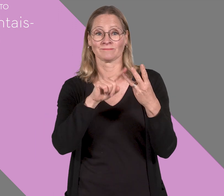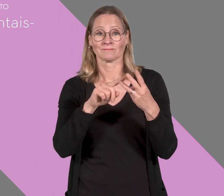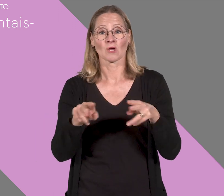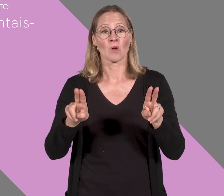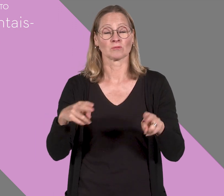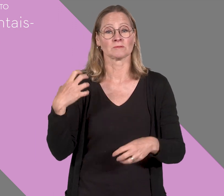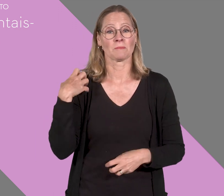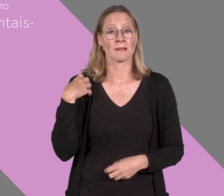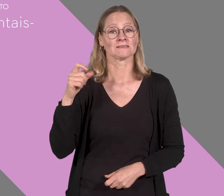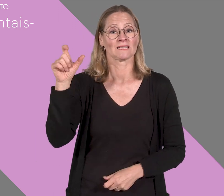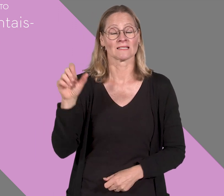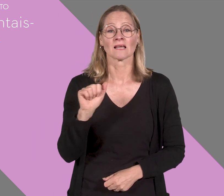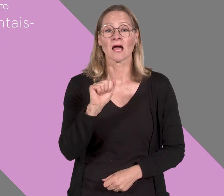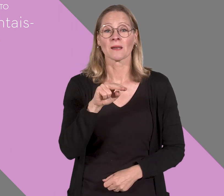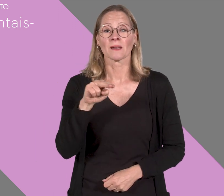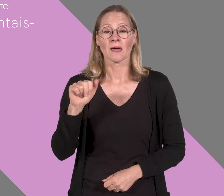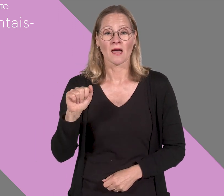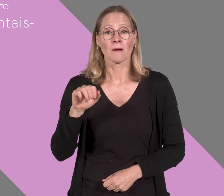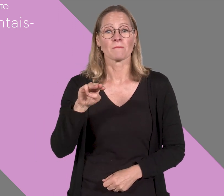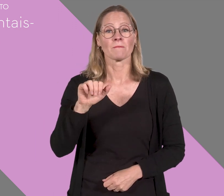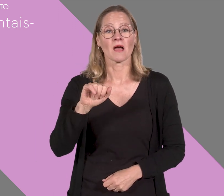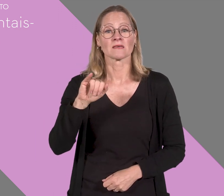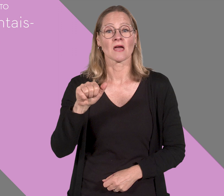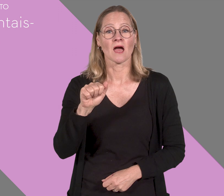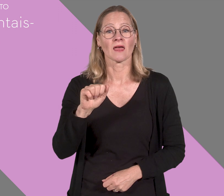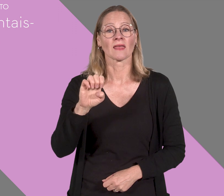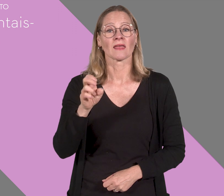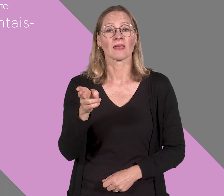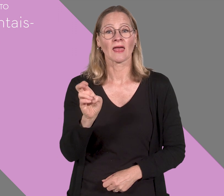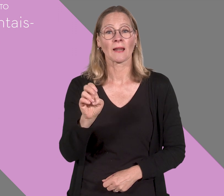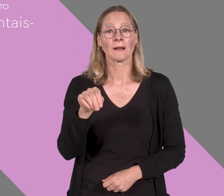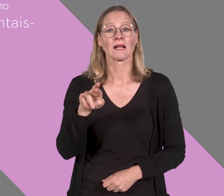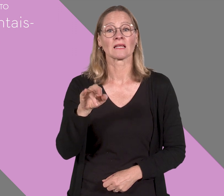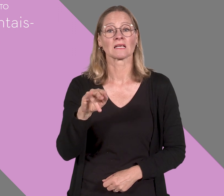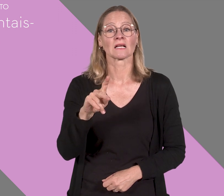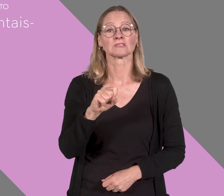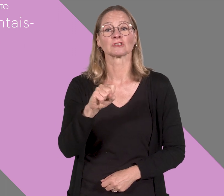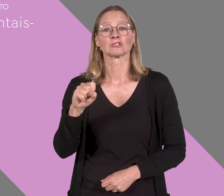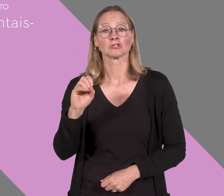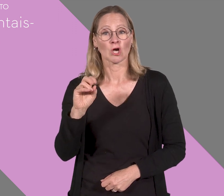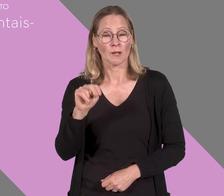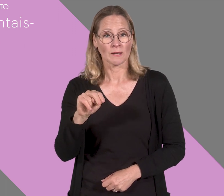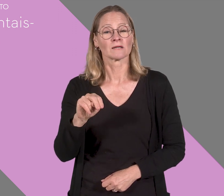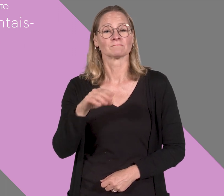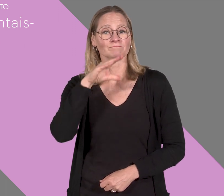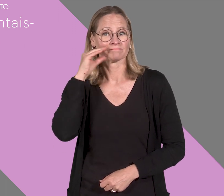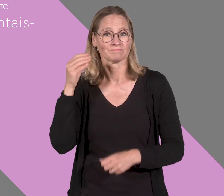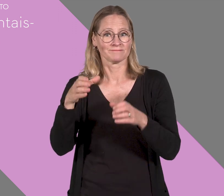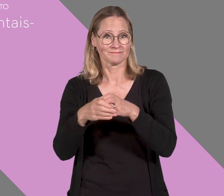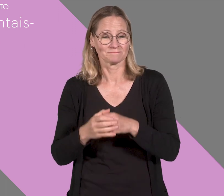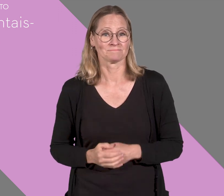ja oikeusministeri Anna-Maja Henrikssonin (rkp.).